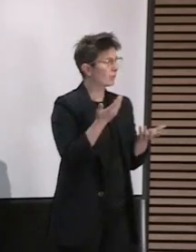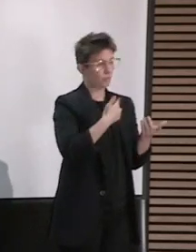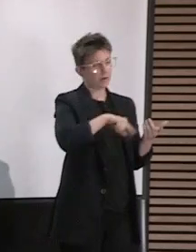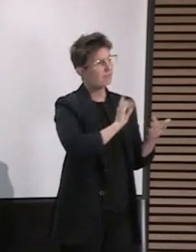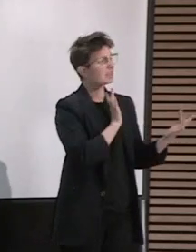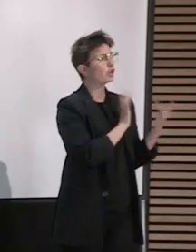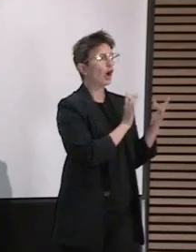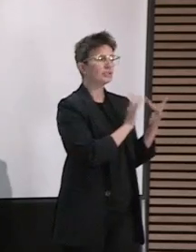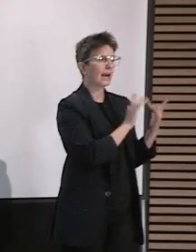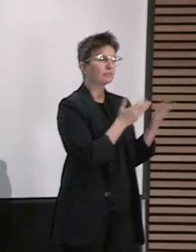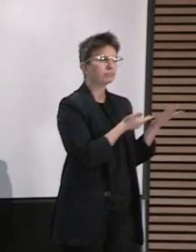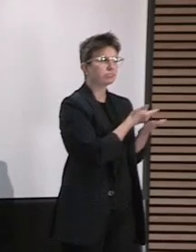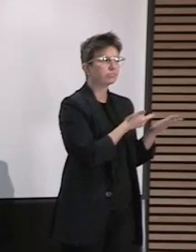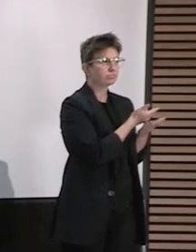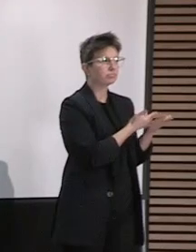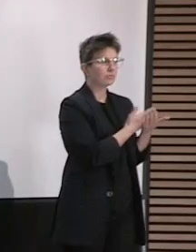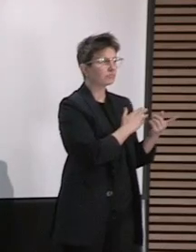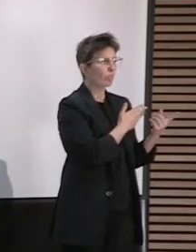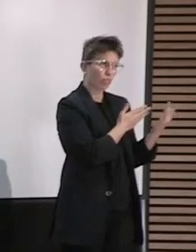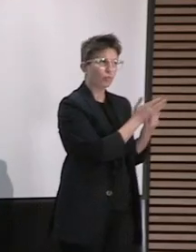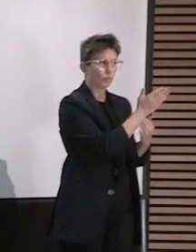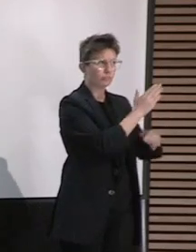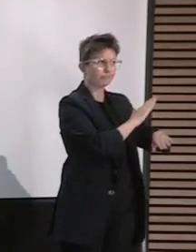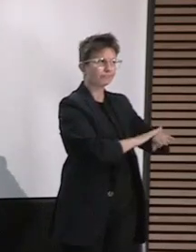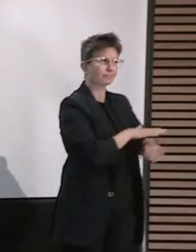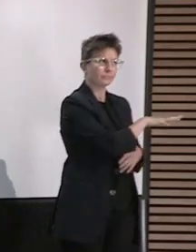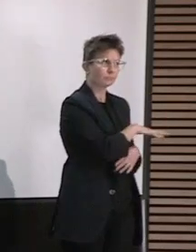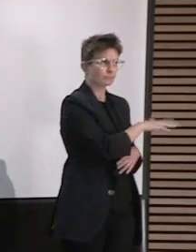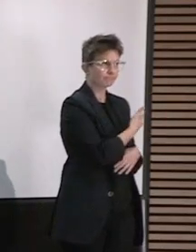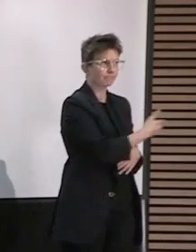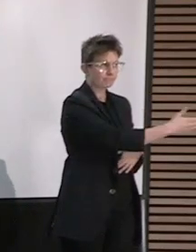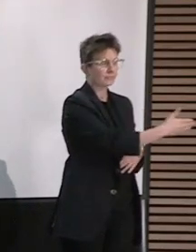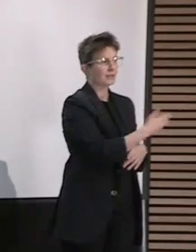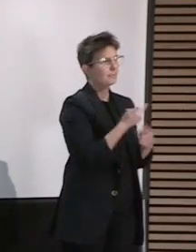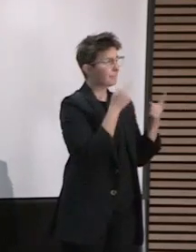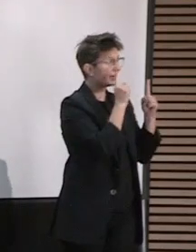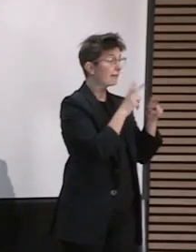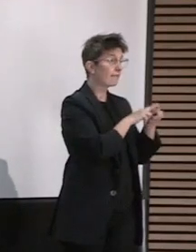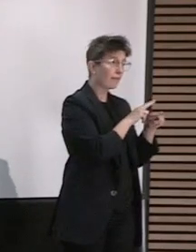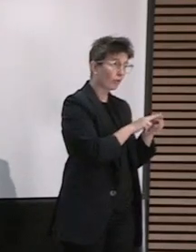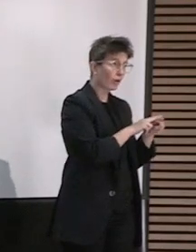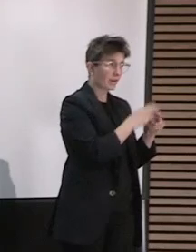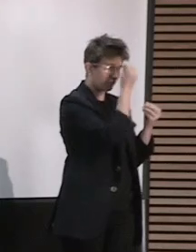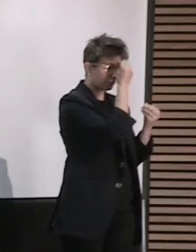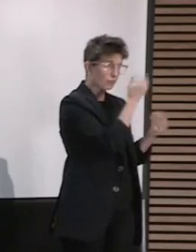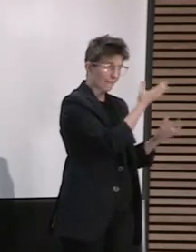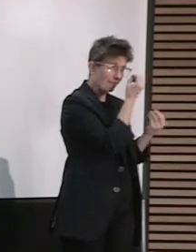he nui. Kua oti tatou, nga